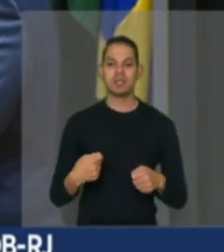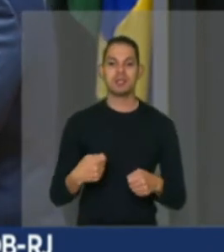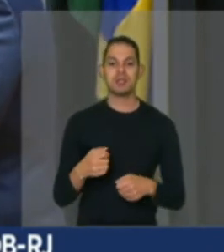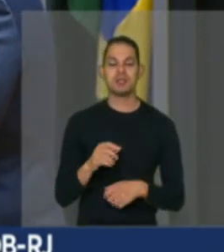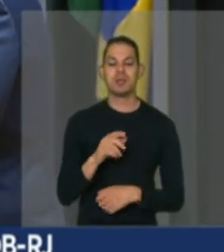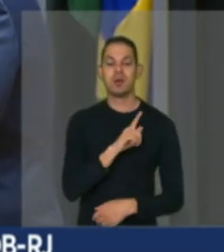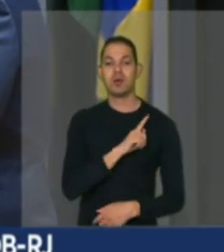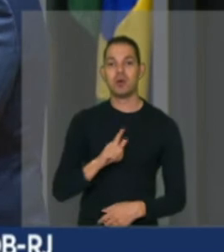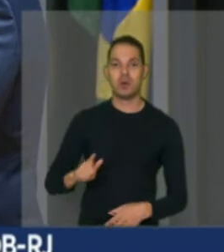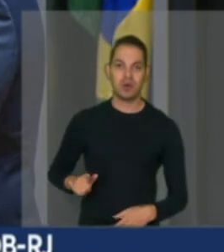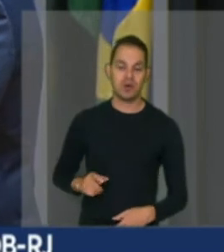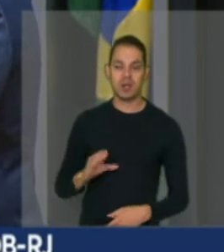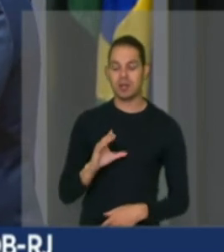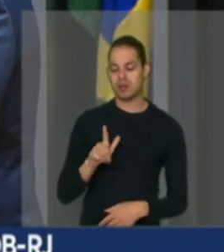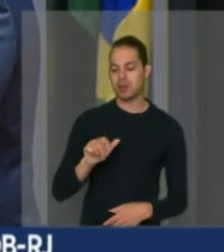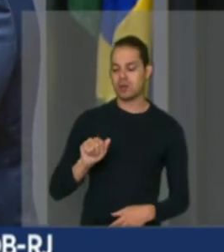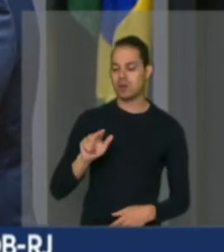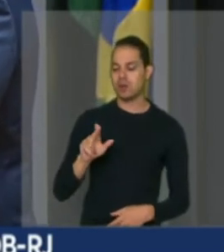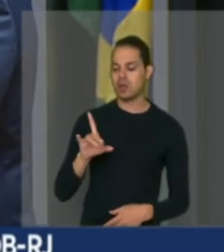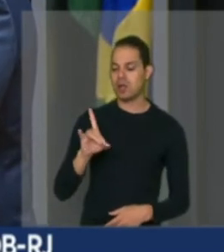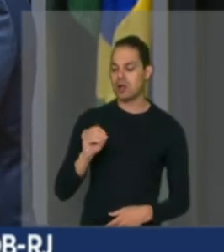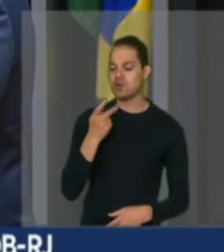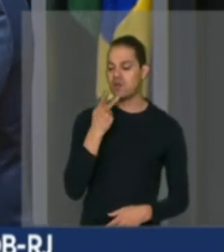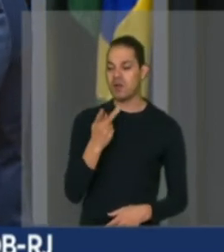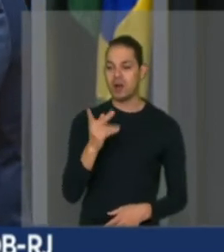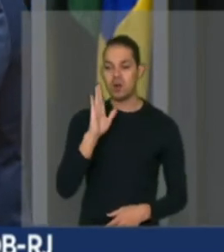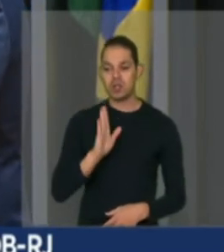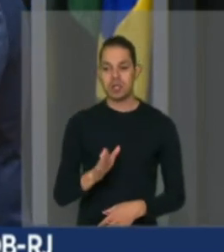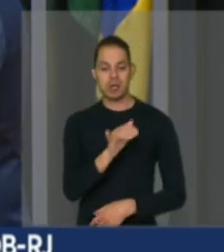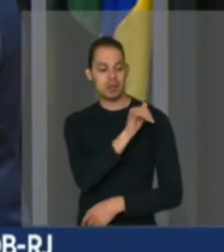JANEIRO SER CONSIDERADO PELO MAR DA SAÚDE E PELO PLANO